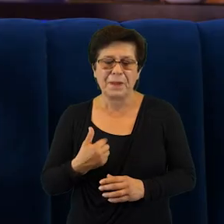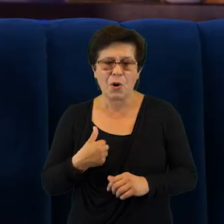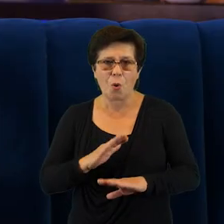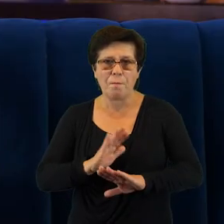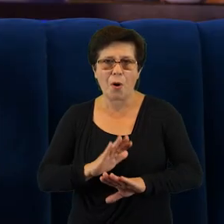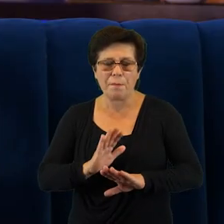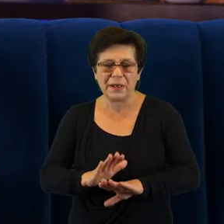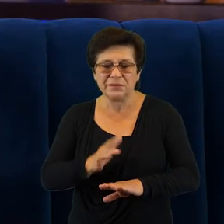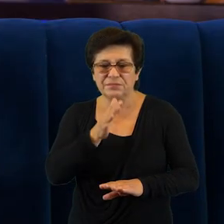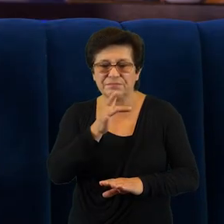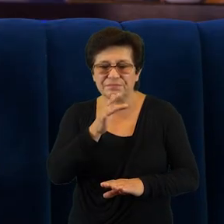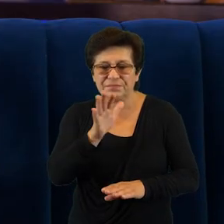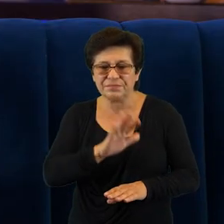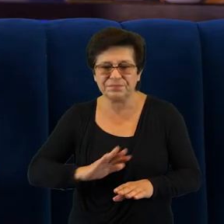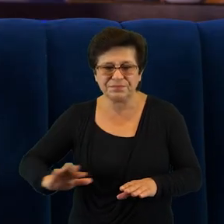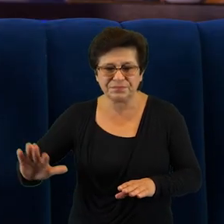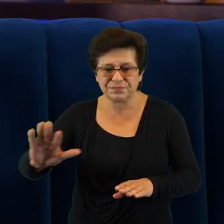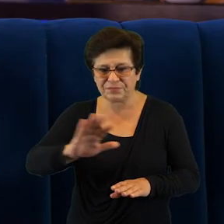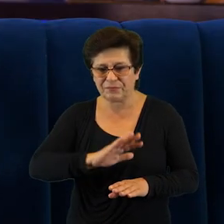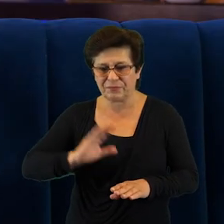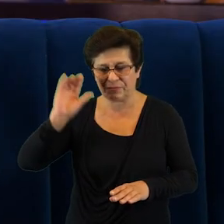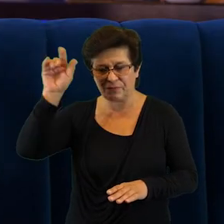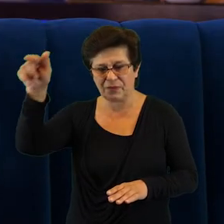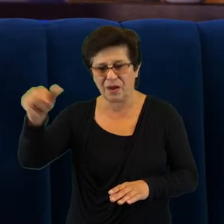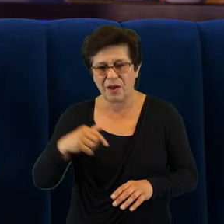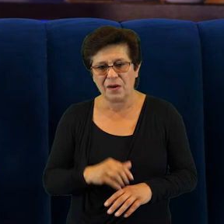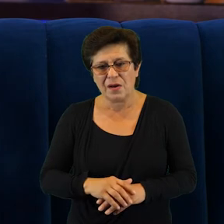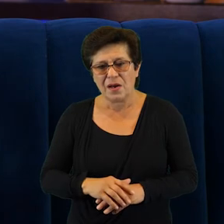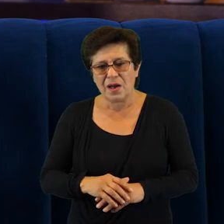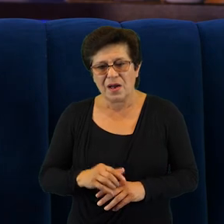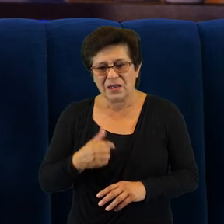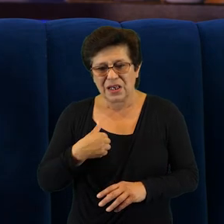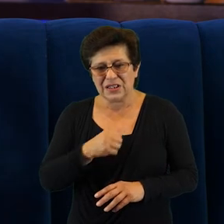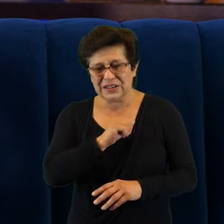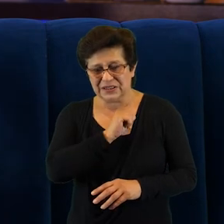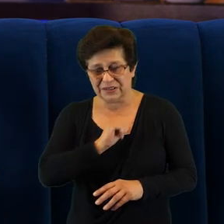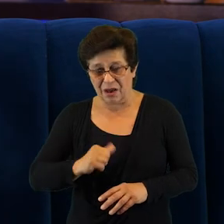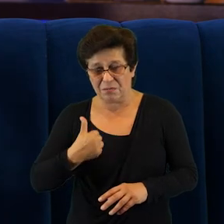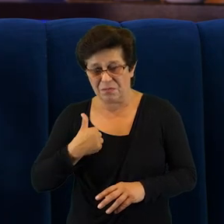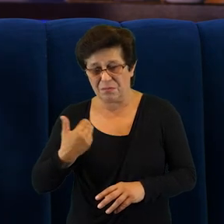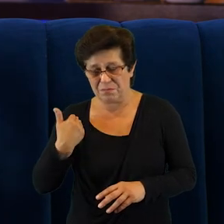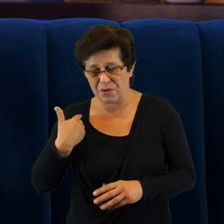i później ten tekst z 1924 roku. Ja to zrozumiałem, kiedy sam zostałem zaproszony kilka lat temu